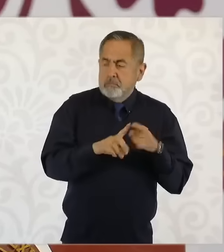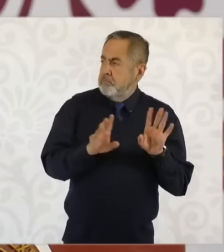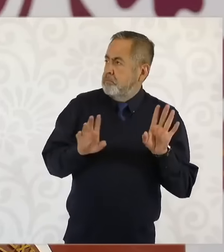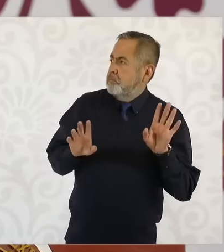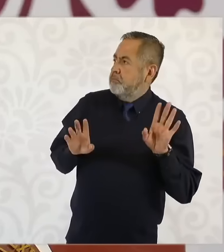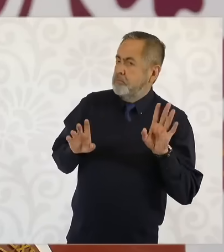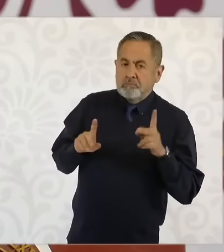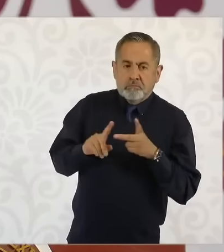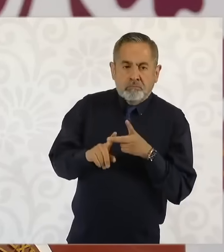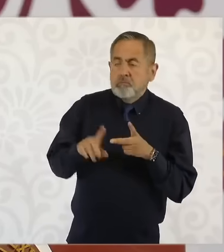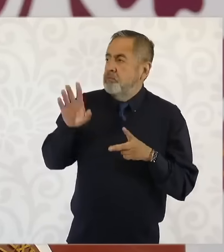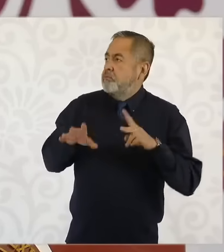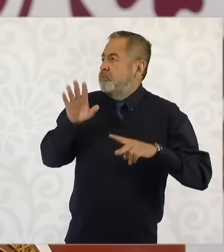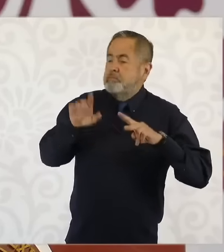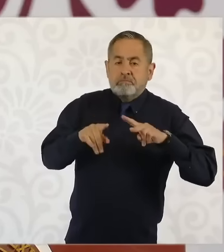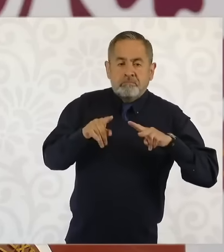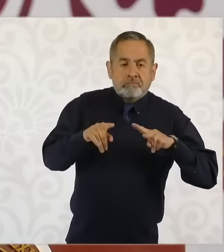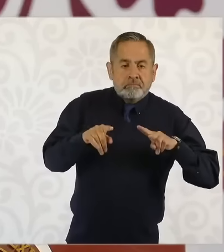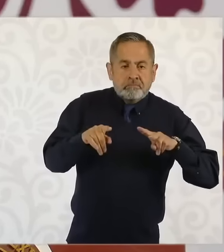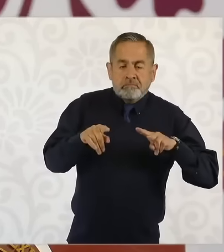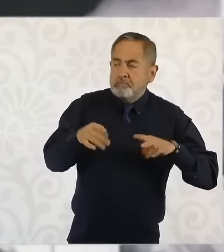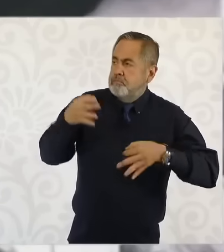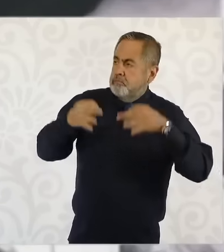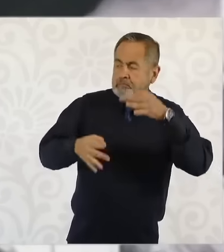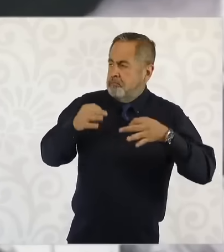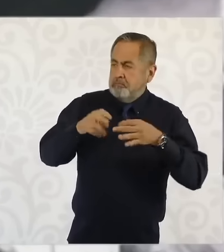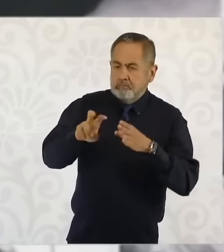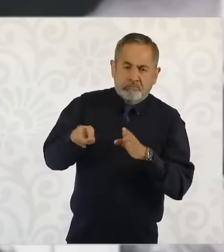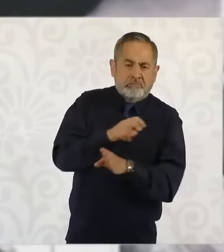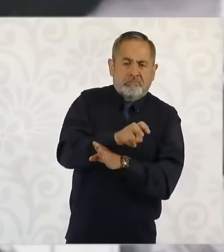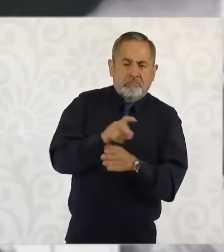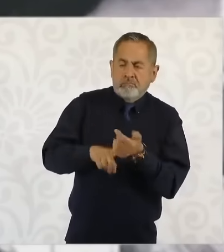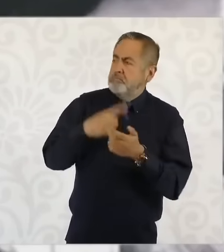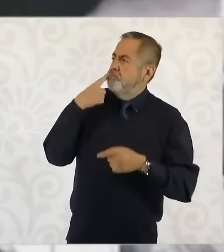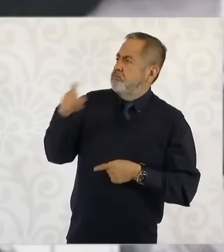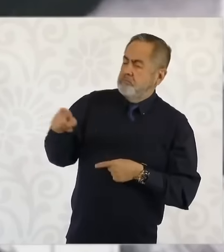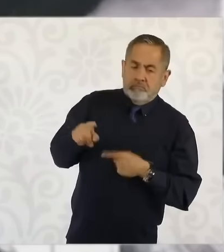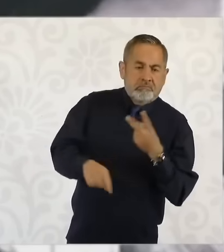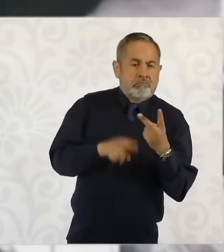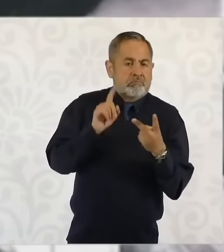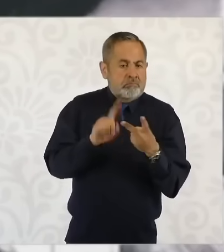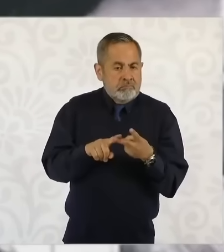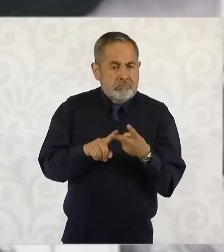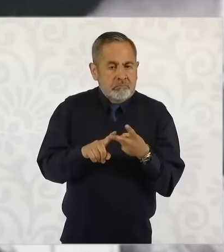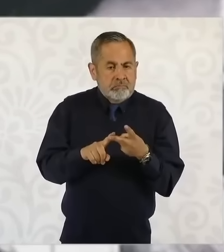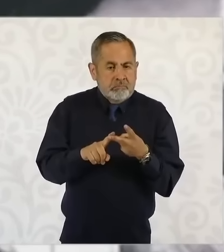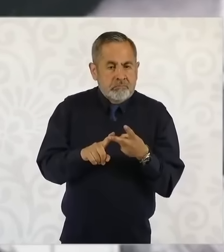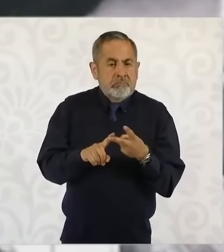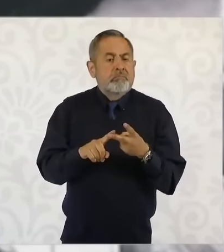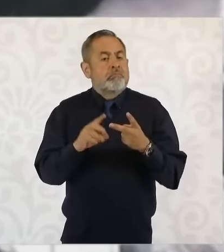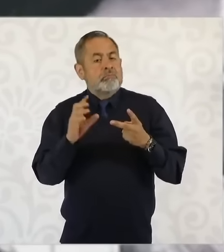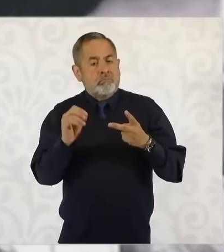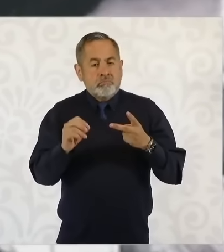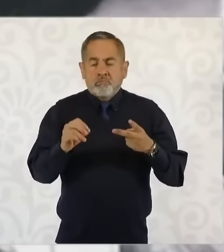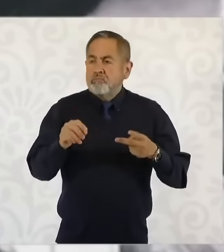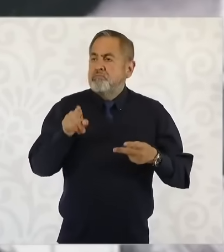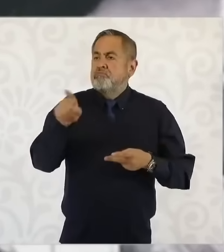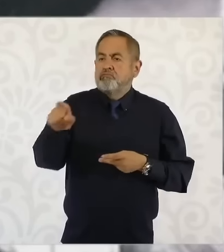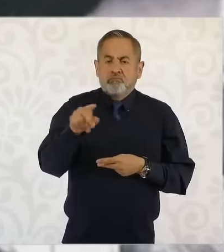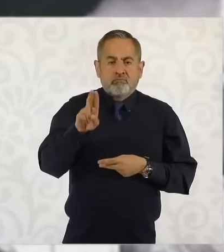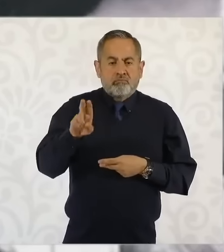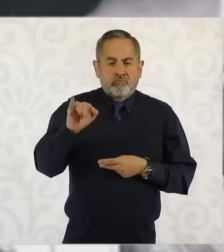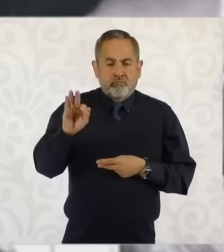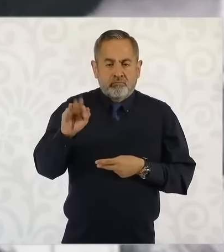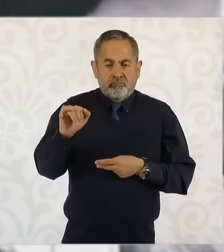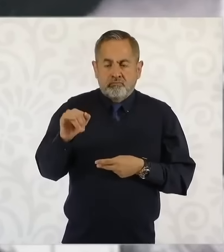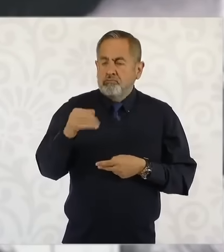la naturaleza de esta incorporación o se va a una audiencia en la Unidad de Inteligencia Financiera